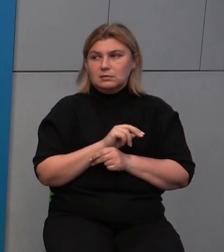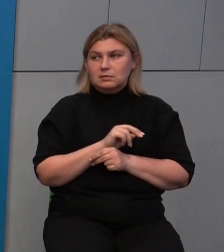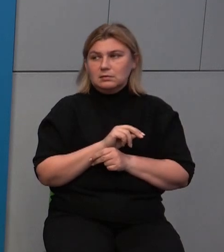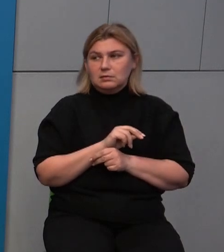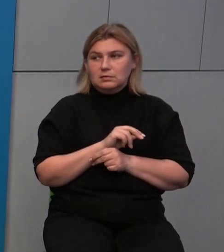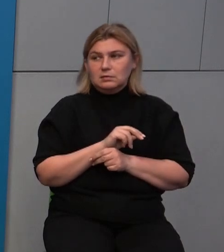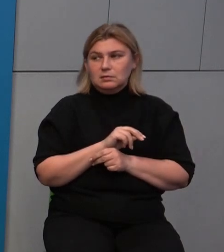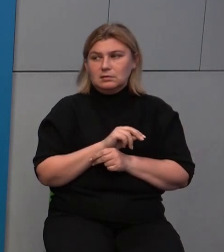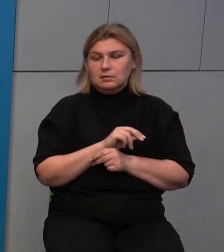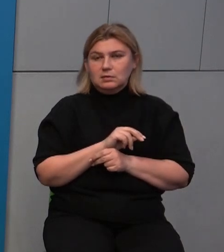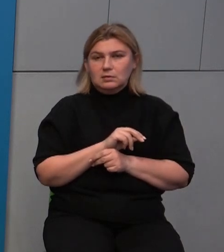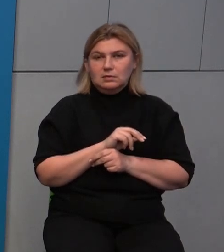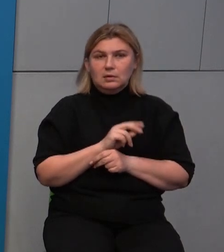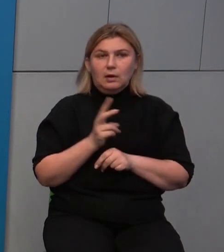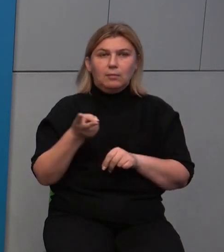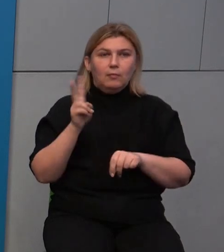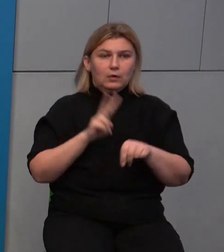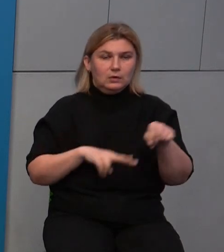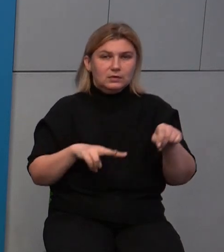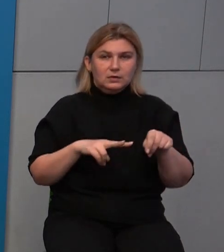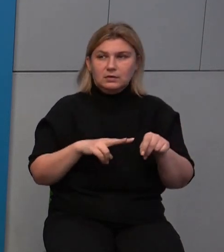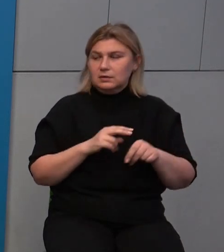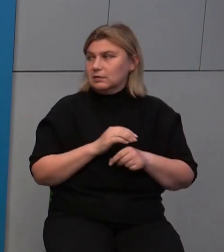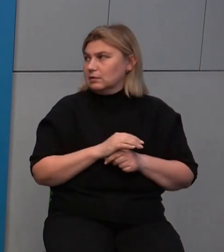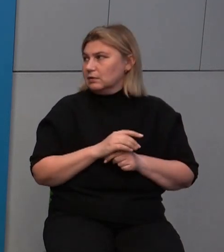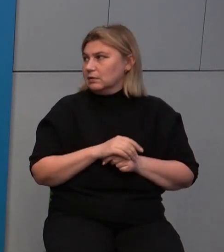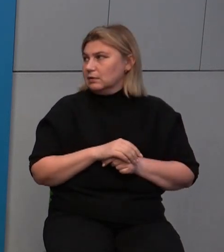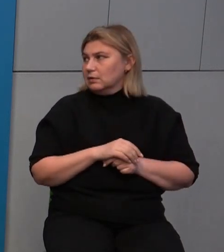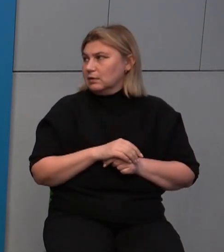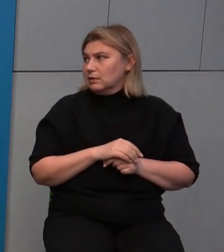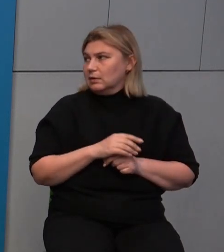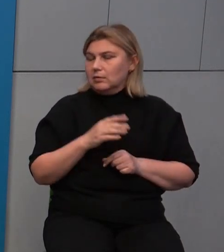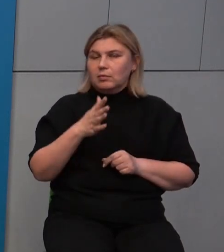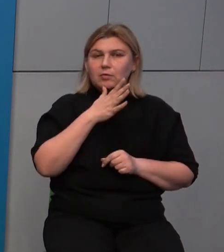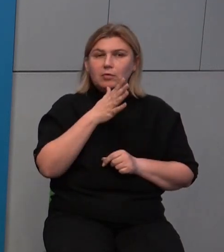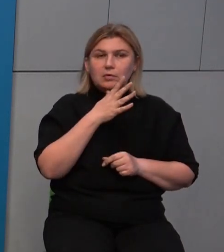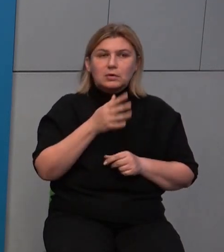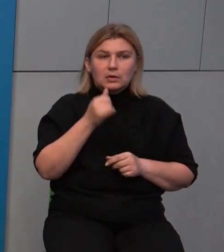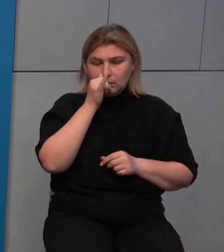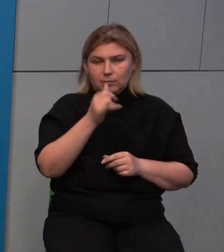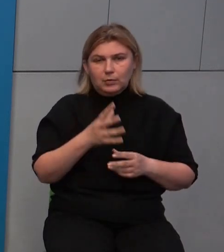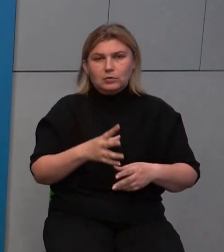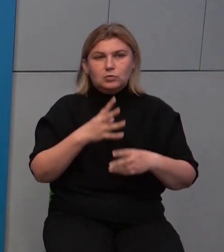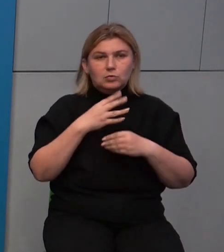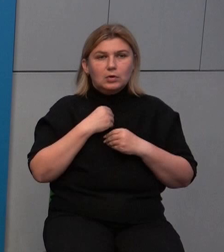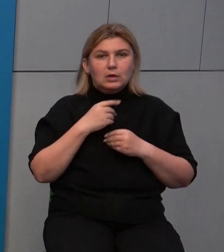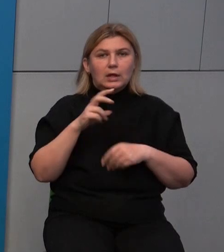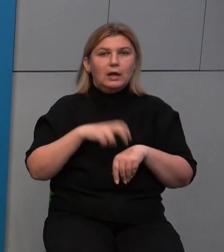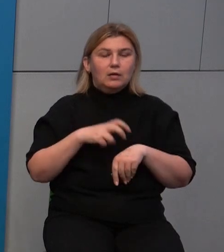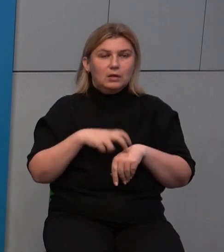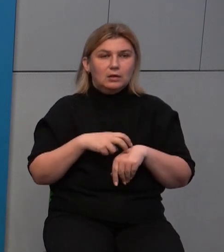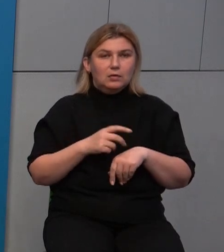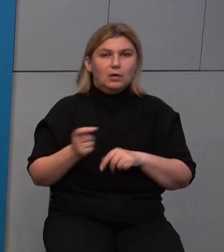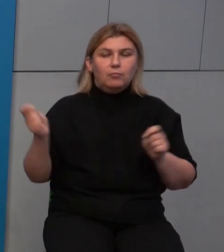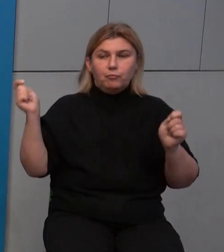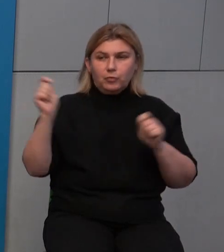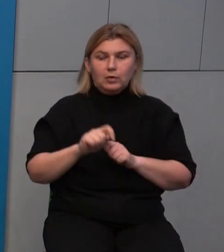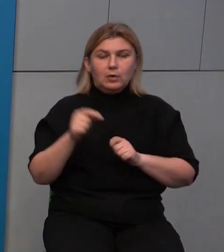On leczył funkcjonariuszy, ponieważ Żydzi nie mogli dostać żadnego innego etatu jako lekarze. On przyjechał, musiał utrzymać rodzinę.